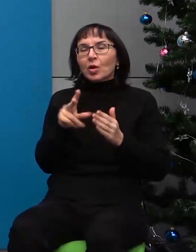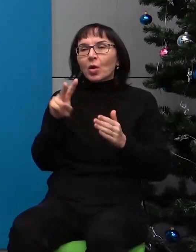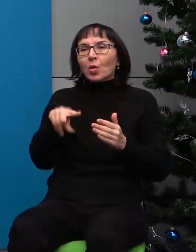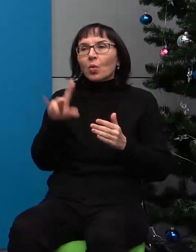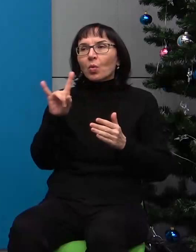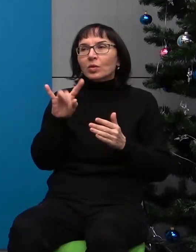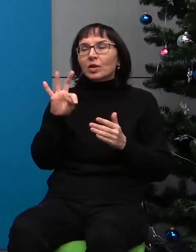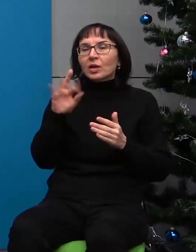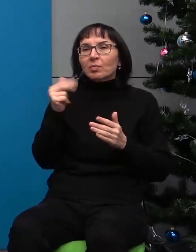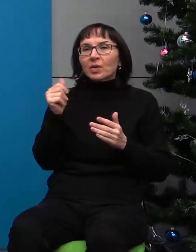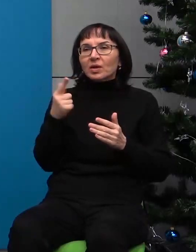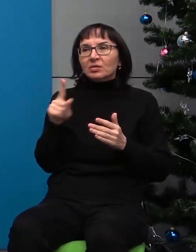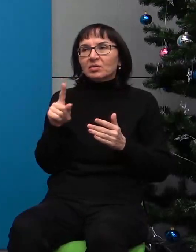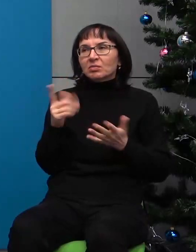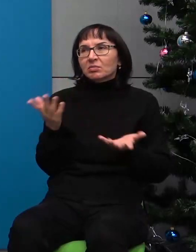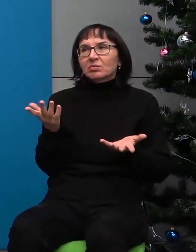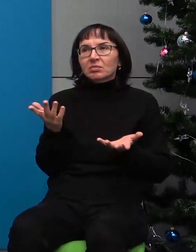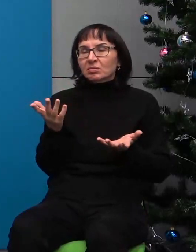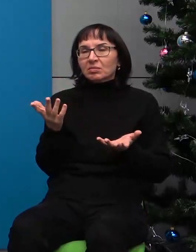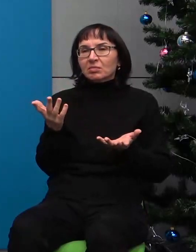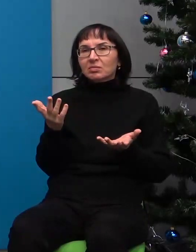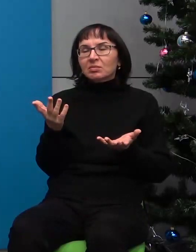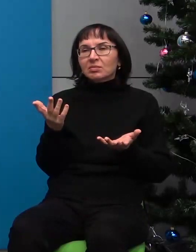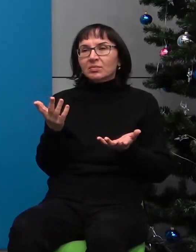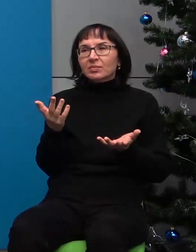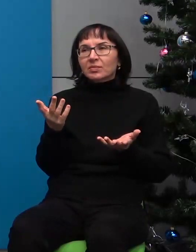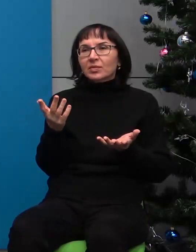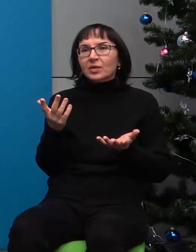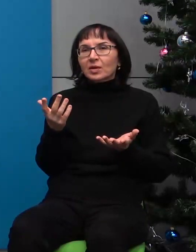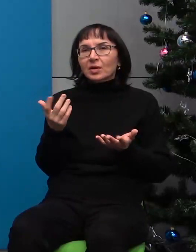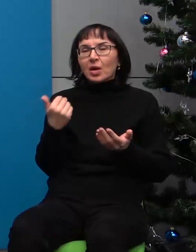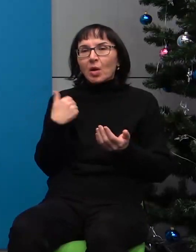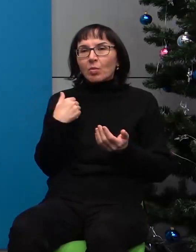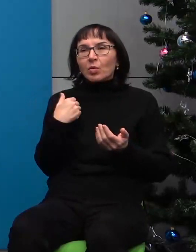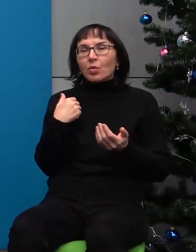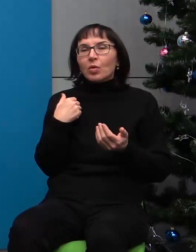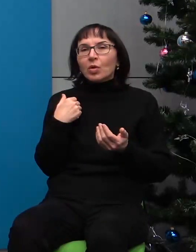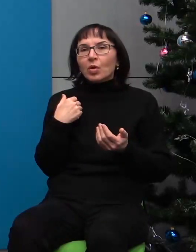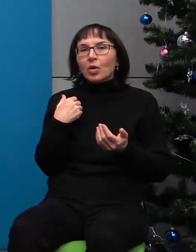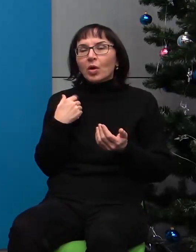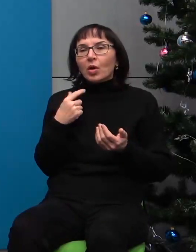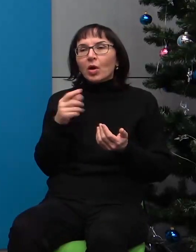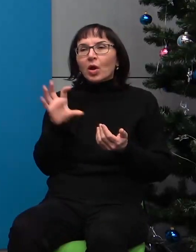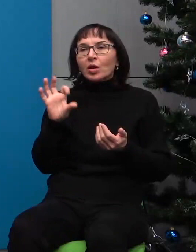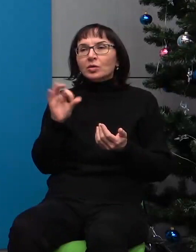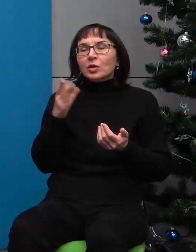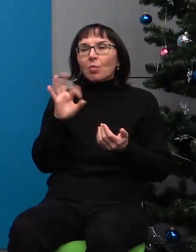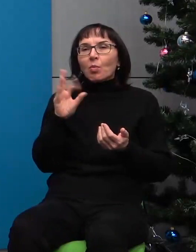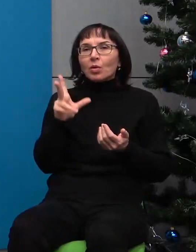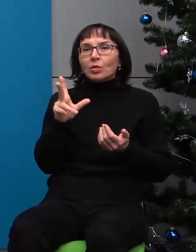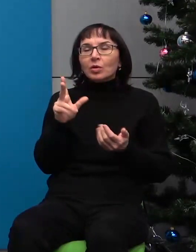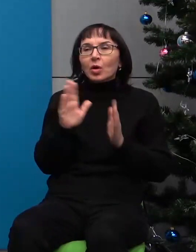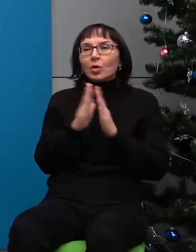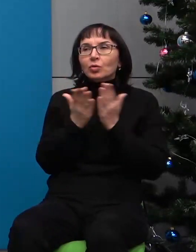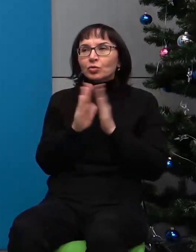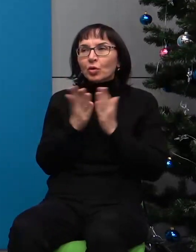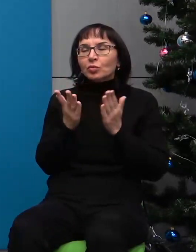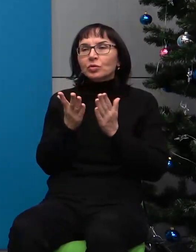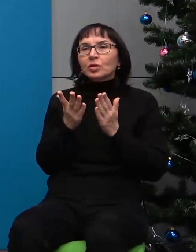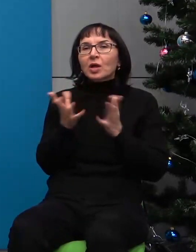nawet może państwo kojarzycie jego bloga smakksiążki.pl Adama Szajtu. Adam chodził ze mną po tych wydawcach,